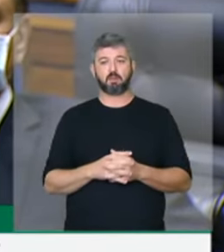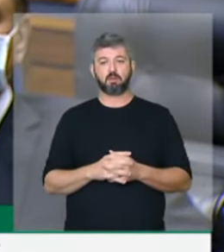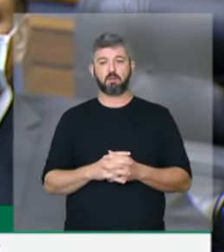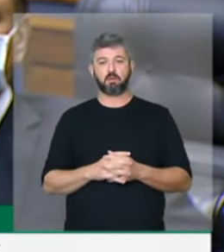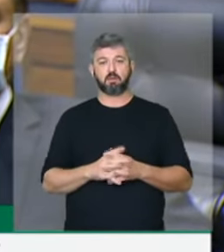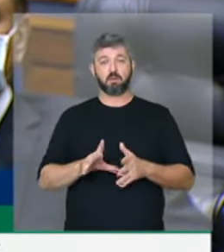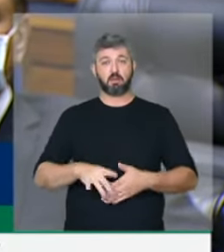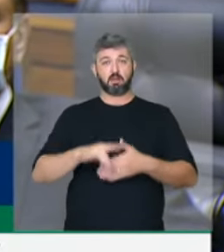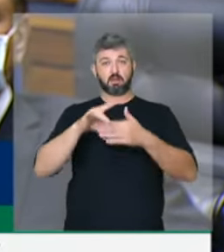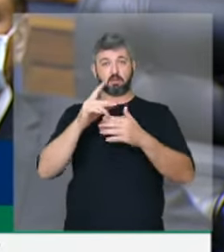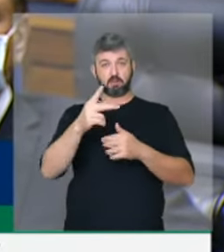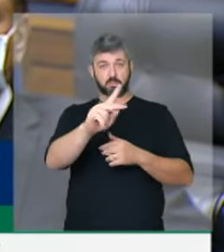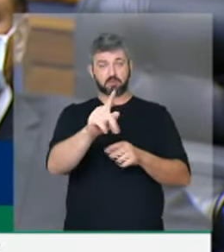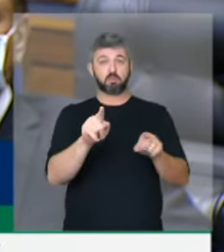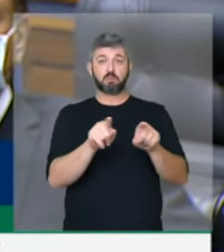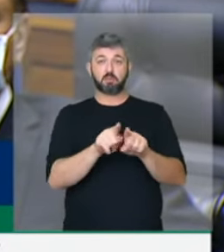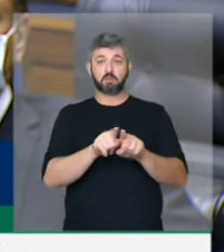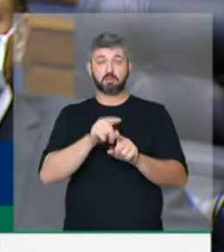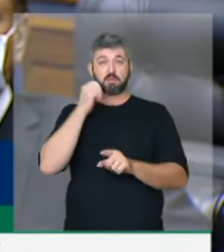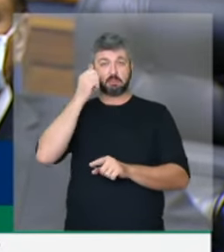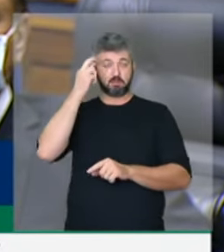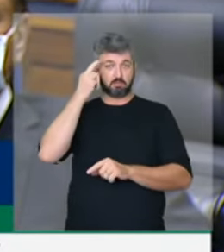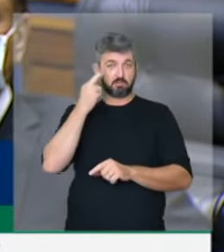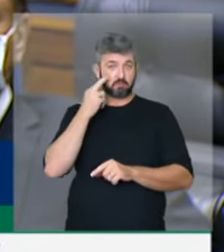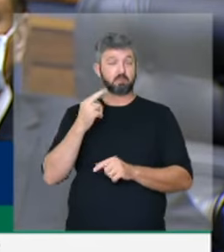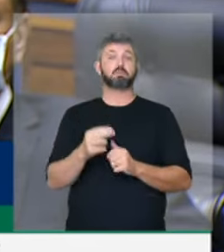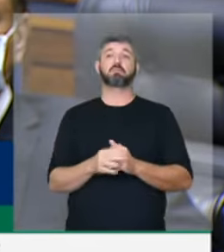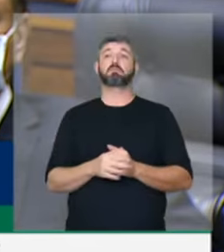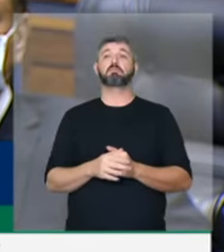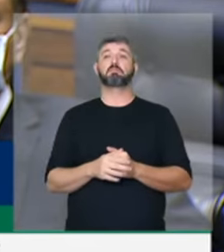SENADOR RODRIGO PACHECO, NÓS ENCONTRAMOS ALGUMA EXPECTATIVA DE TERMOS LUZ NO FINAL DO